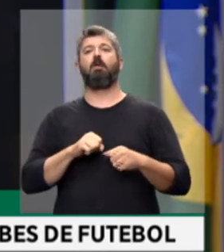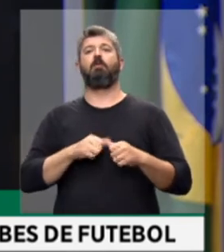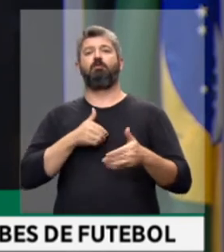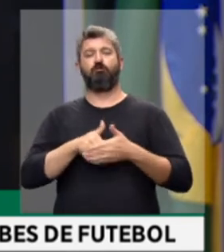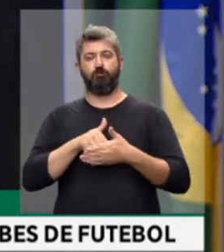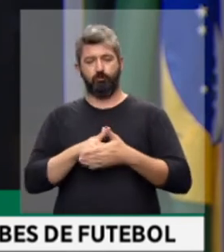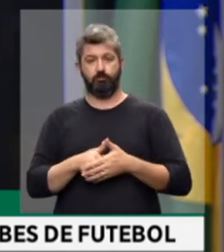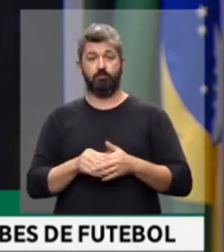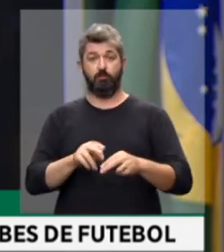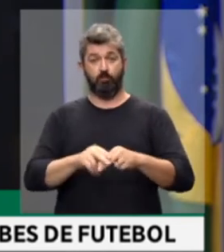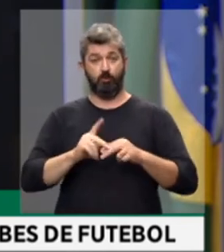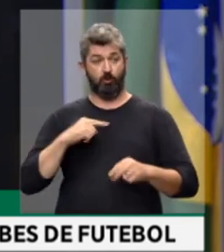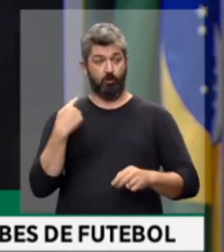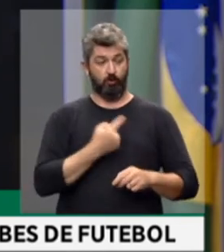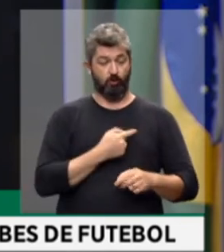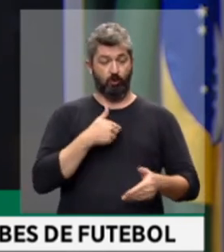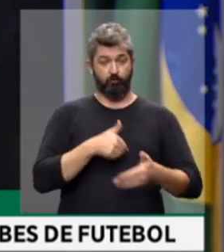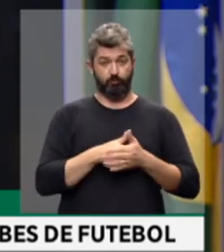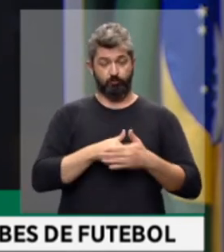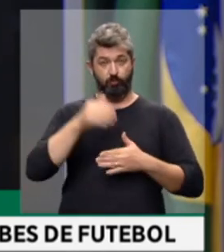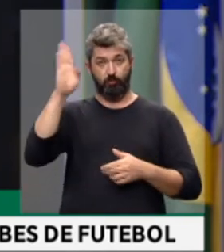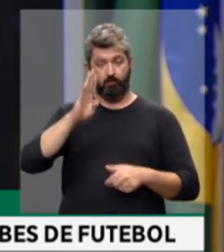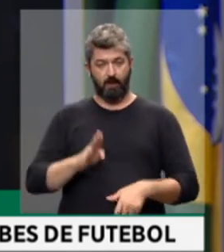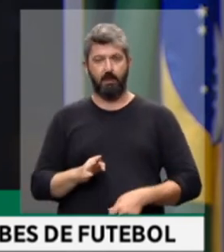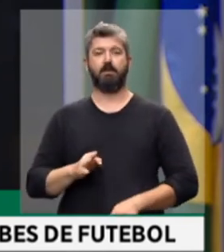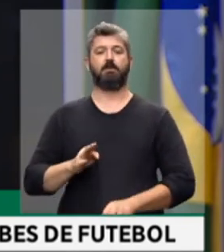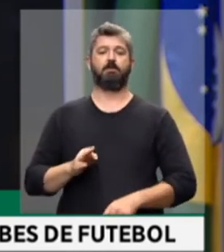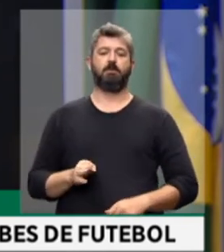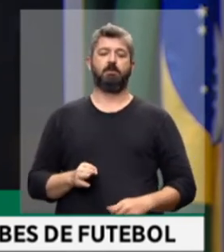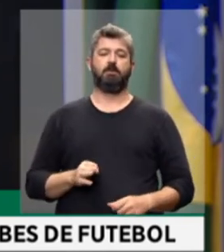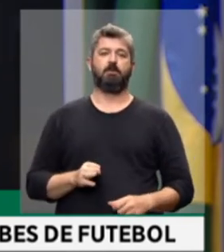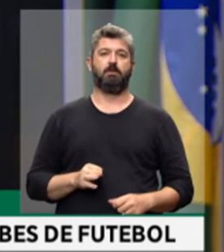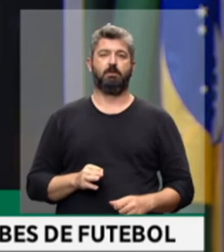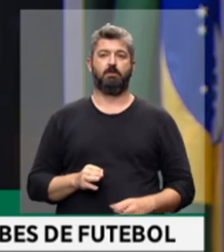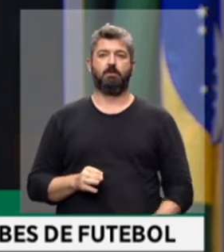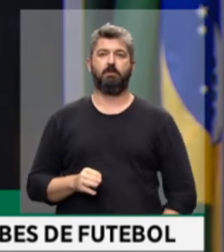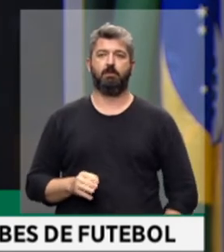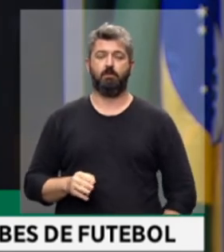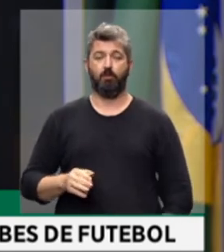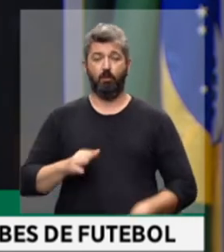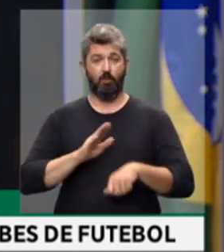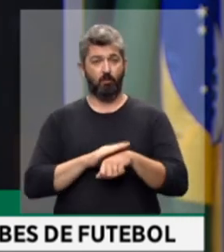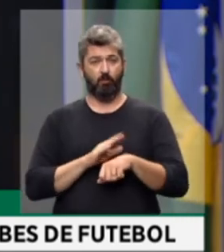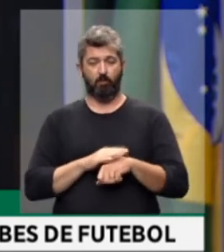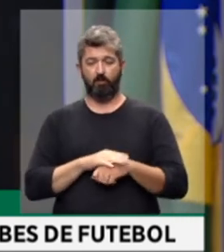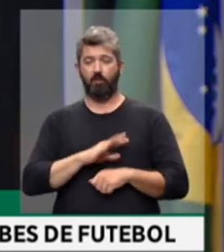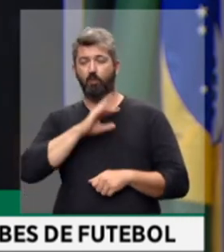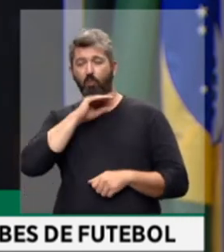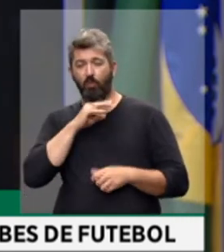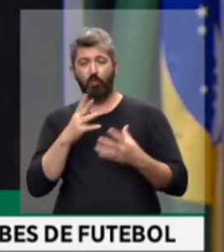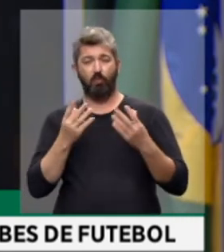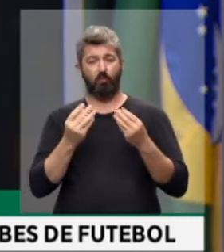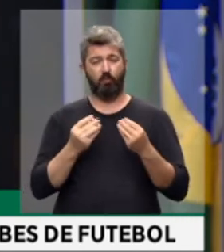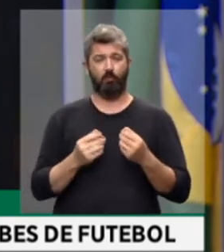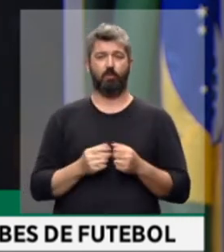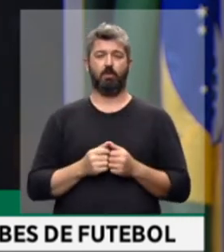CORONAVÍRUS. NÓS FOMOS O POVO QUE GOSTA DE FUTEBOL E AQUI EU ME INCLUO, POR ISSO QUE EU FALO NÓS DO FUTEBOL